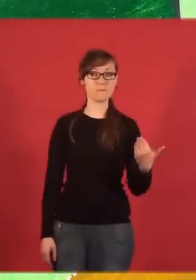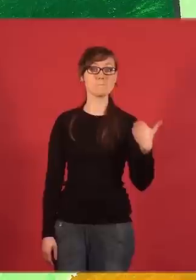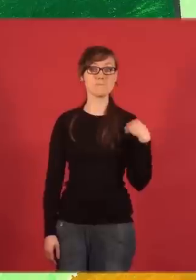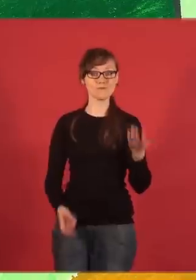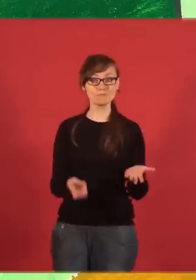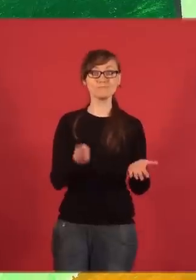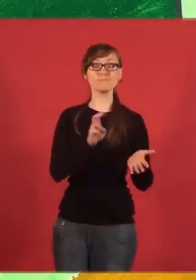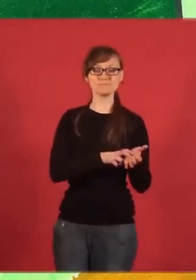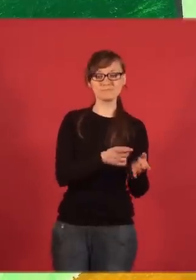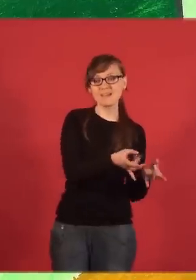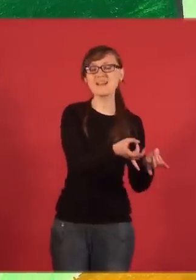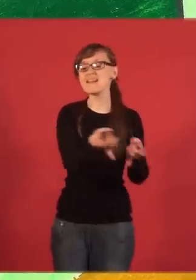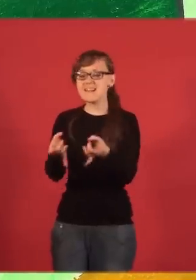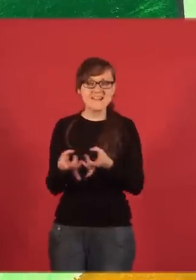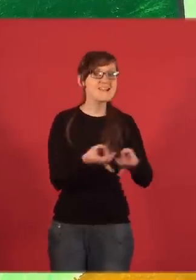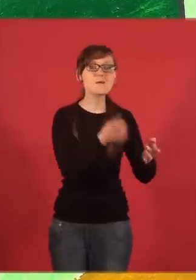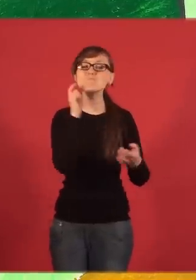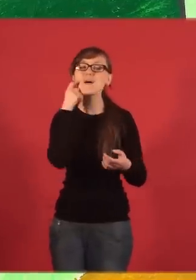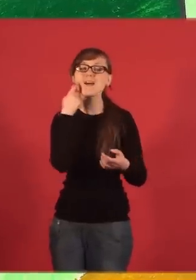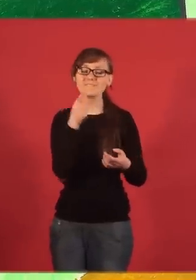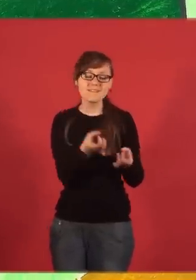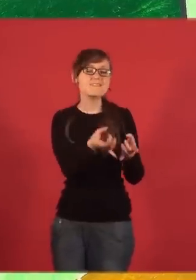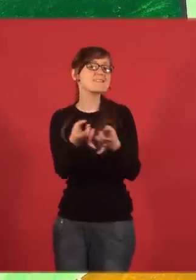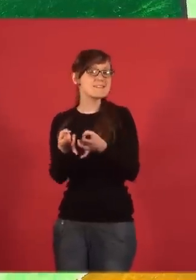Zaczęli gonić się wokół ławek w klasie.